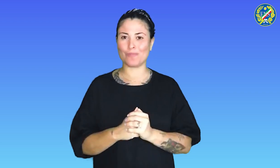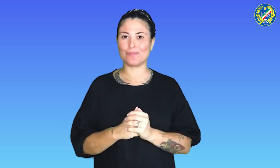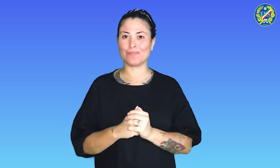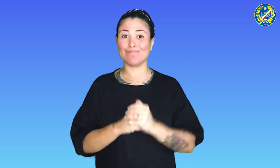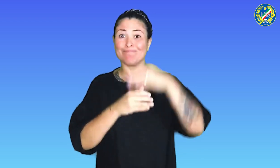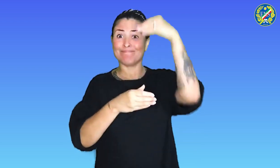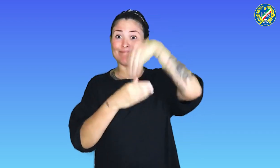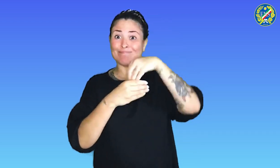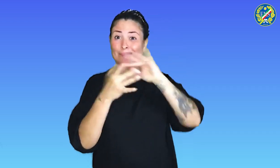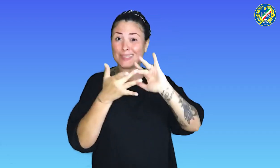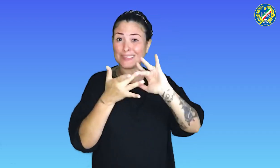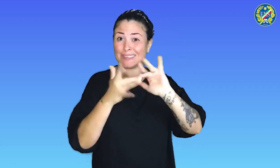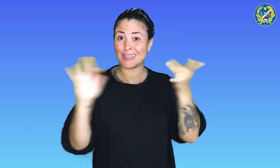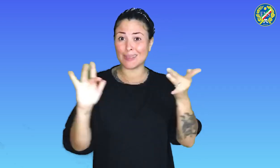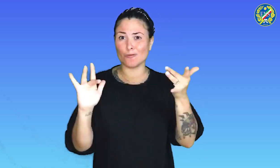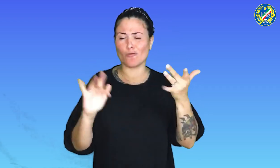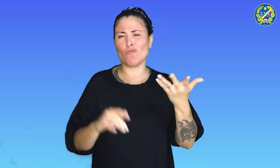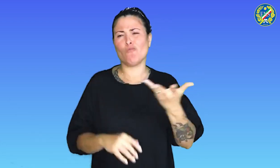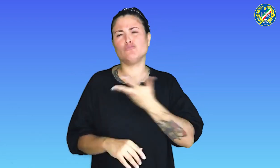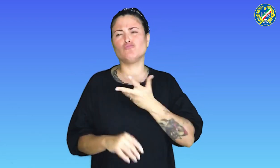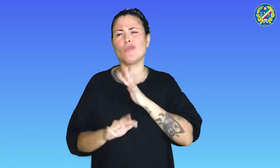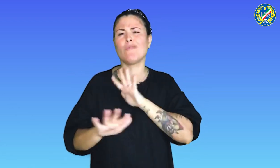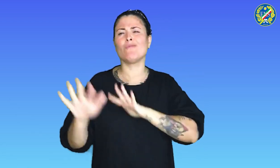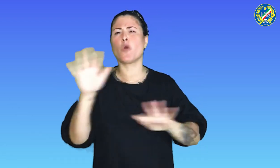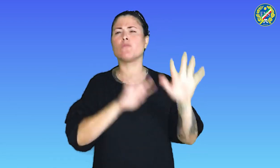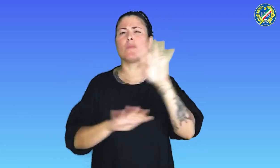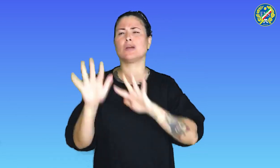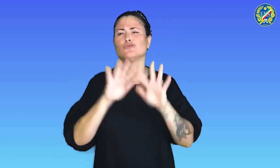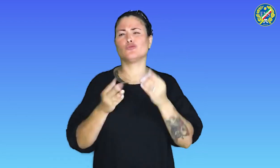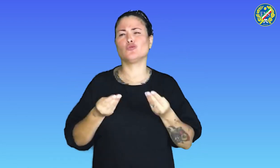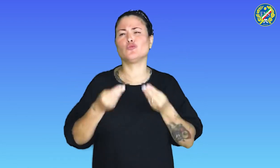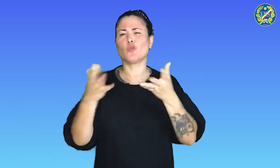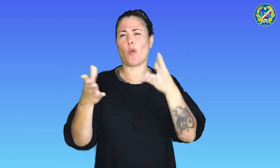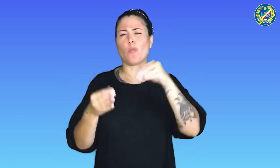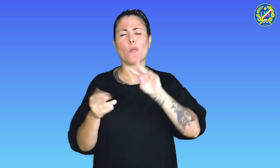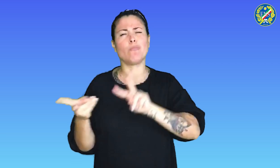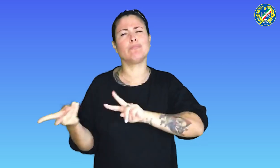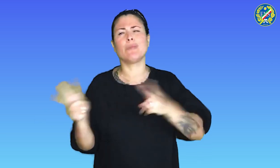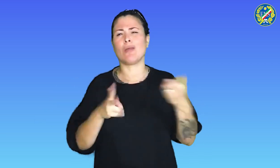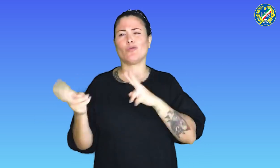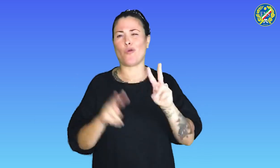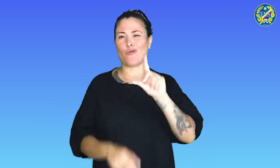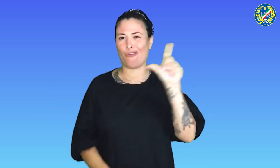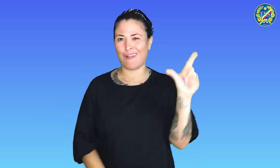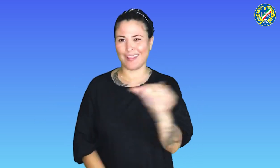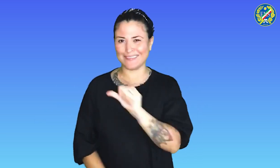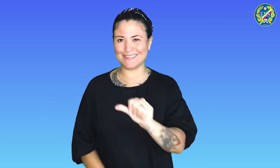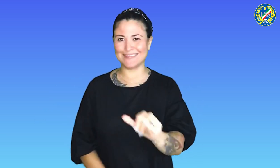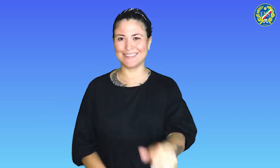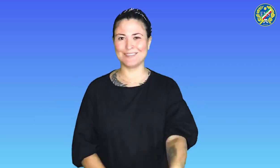tutte informazioni che ritroverete nel portale web dedicato tradotte in LIS e in altre lingue dei segni.